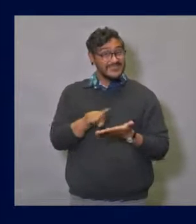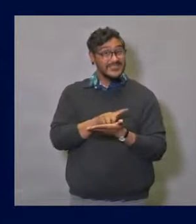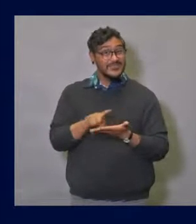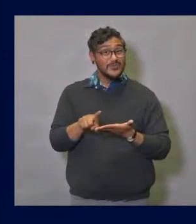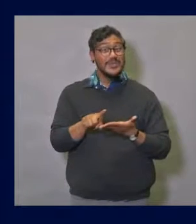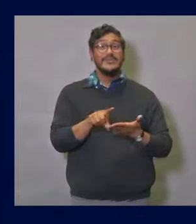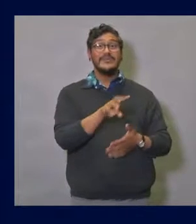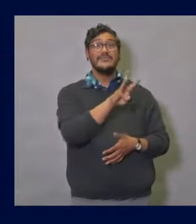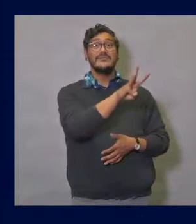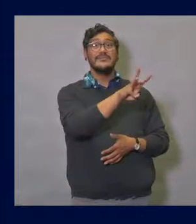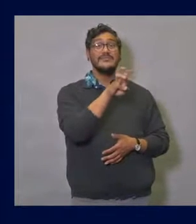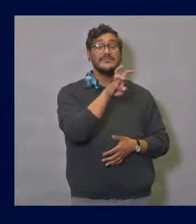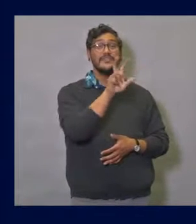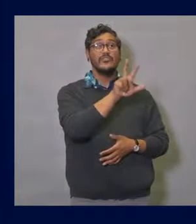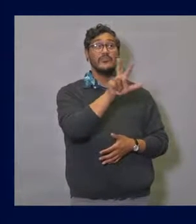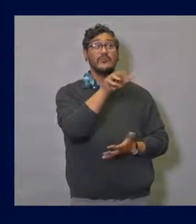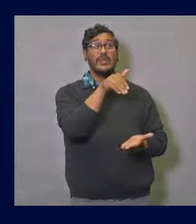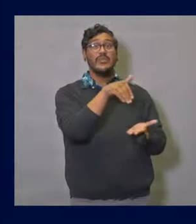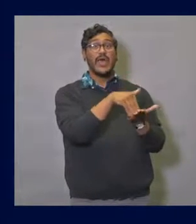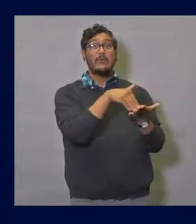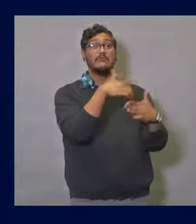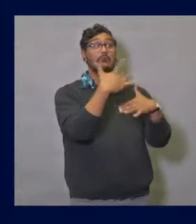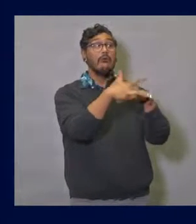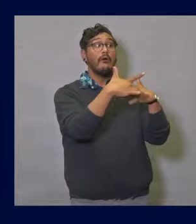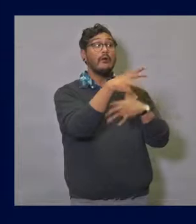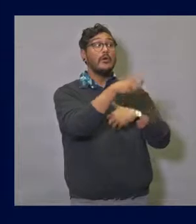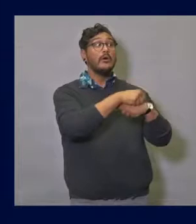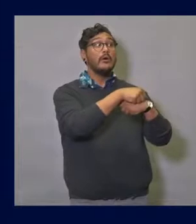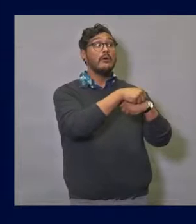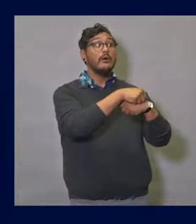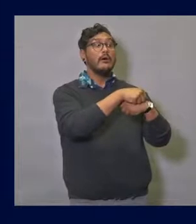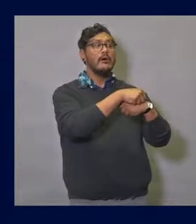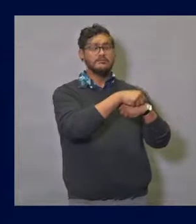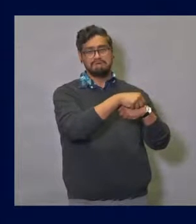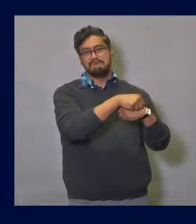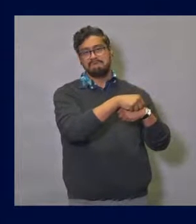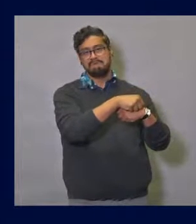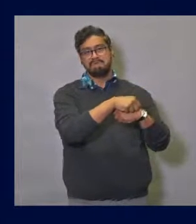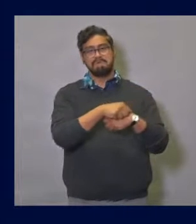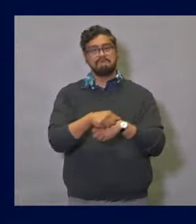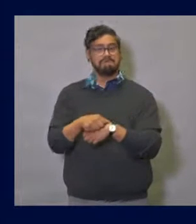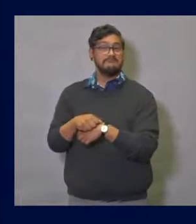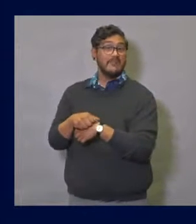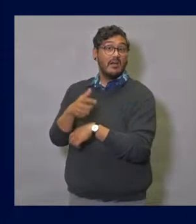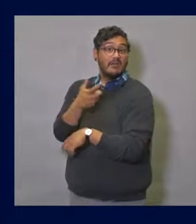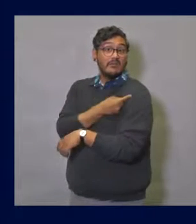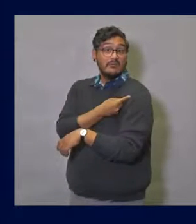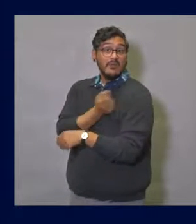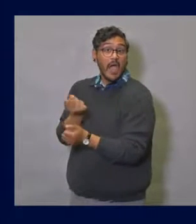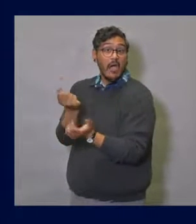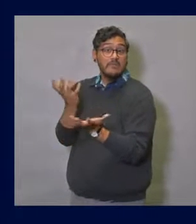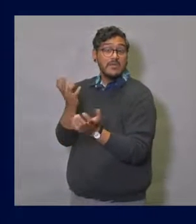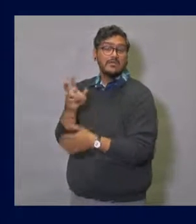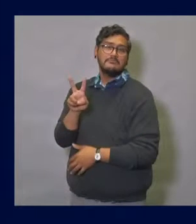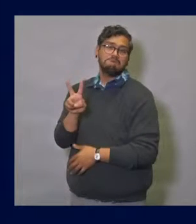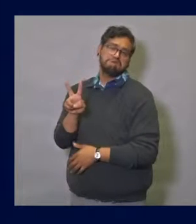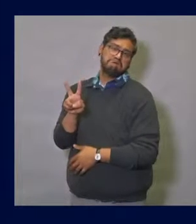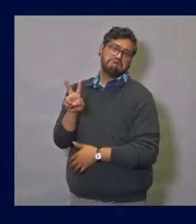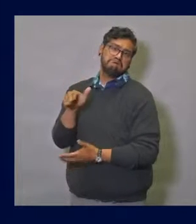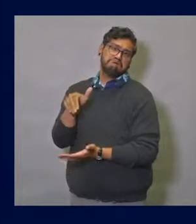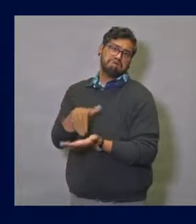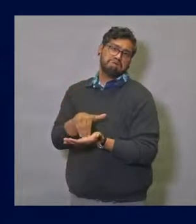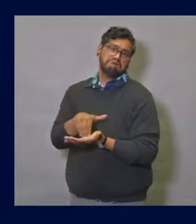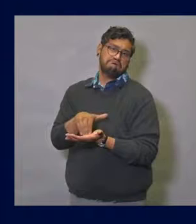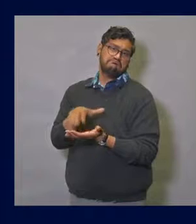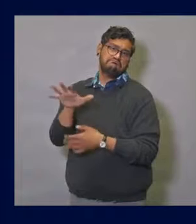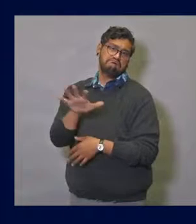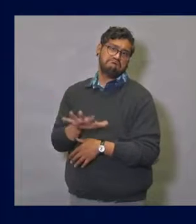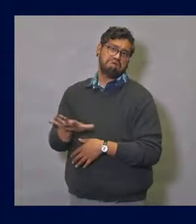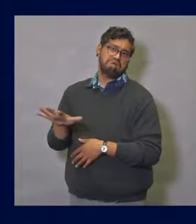ESFUERZOS ESTÁN DETENIENDO POCO